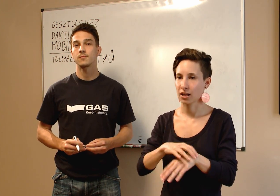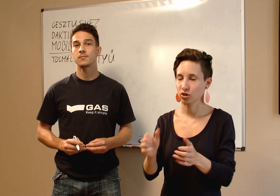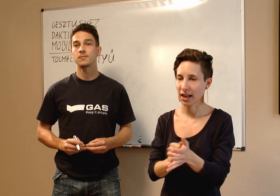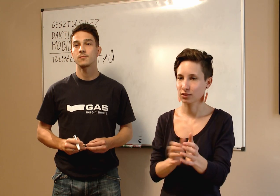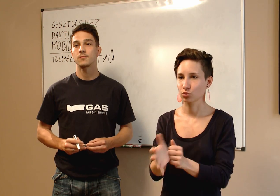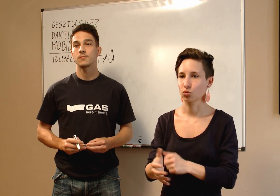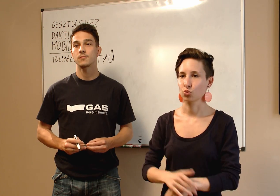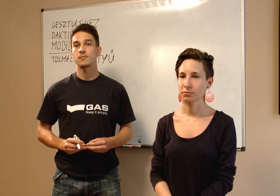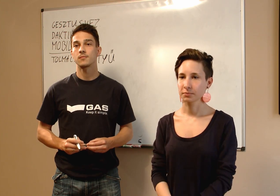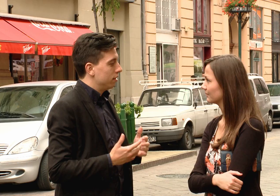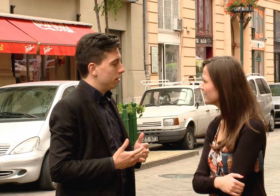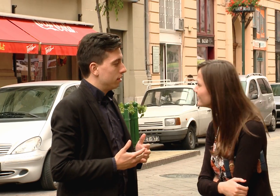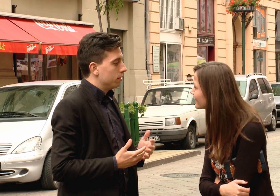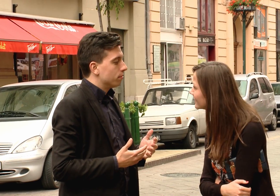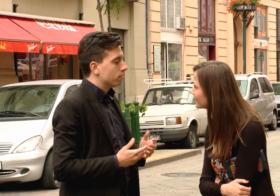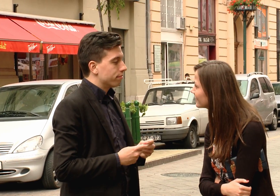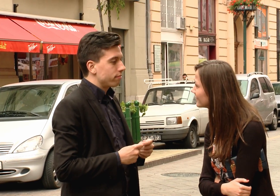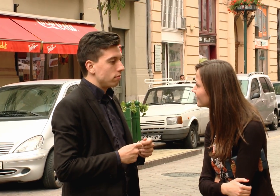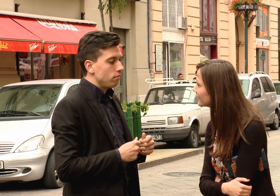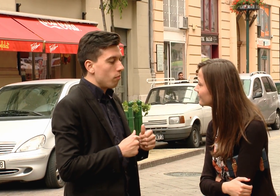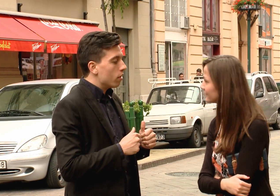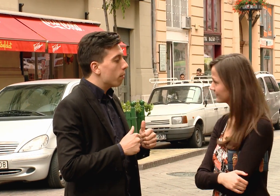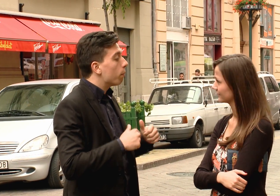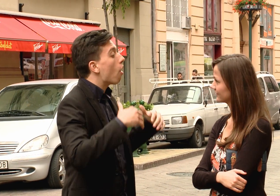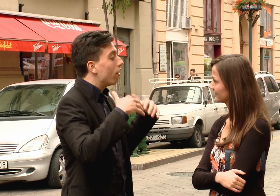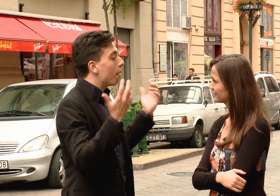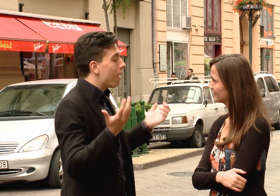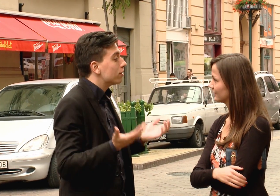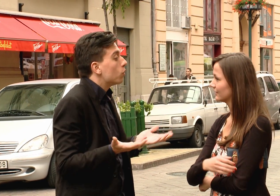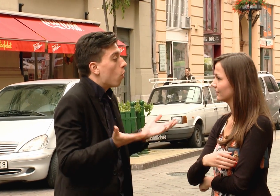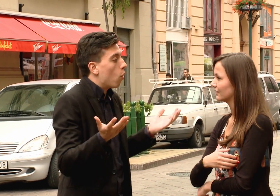A siket emberek így mára a társadalom elszigetelt közösségét alkotják.